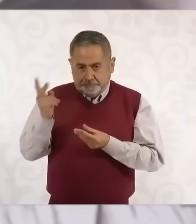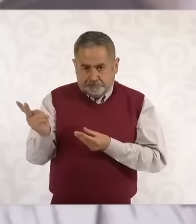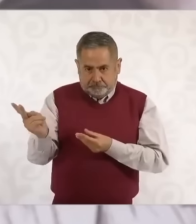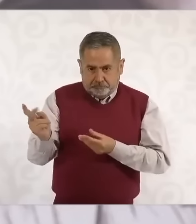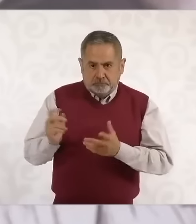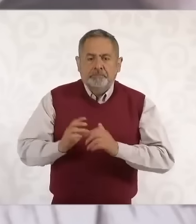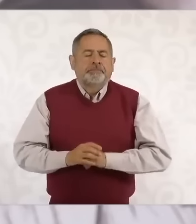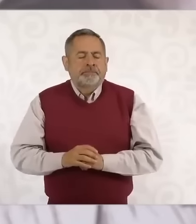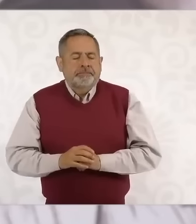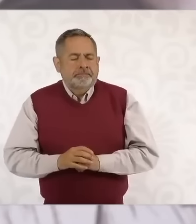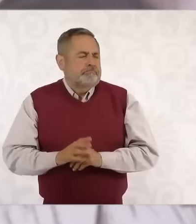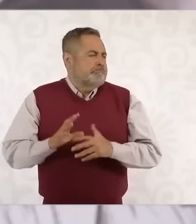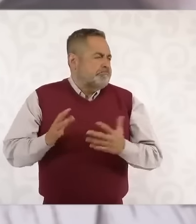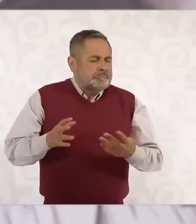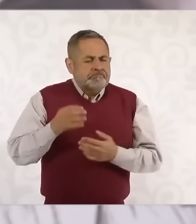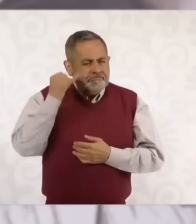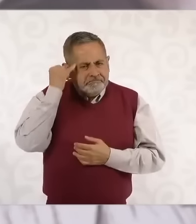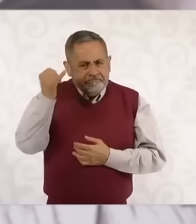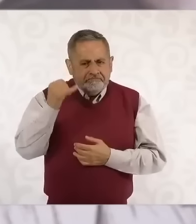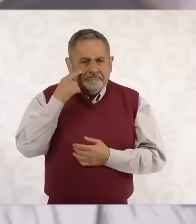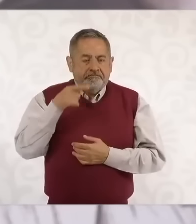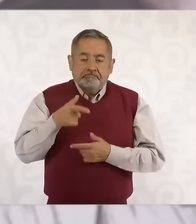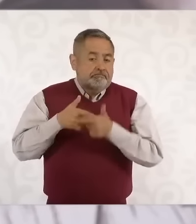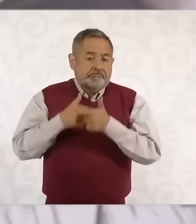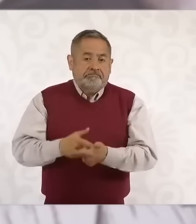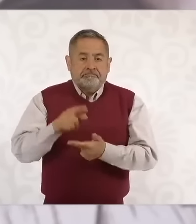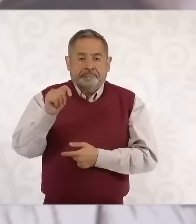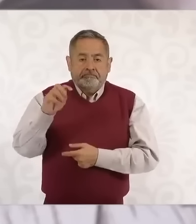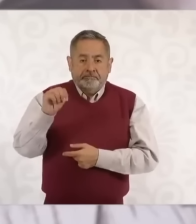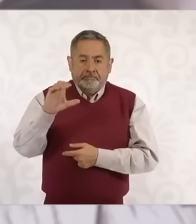yo decir? Bueno, en primer lugar queremos que se mantenga el tratado. Ese es nuestro primer